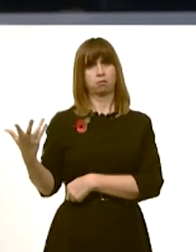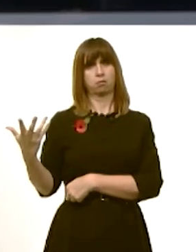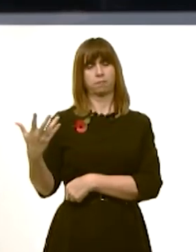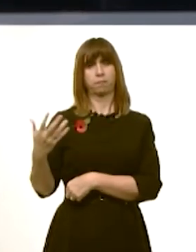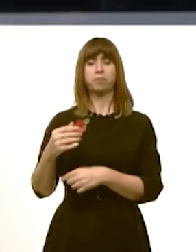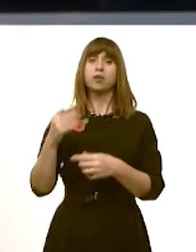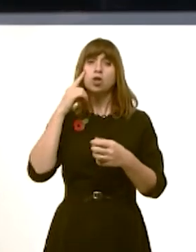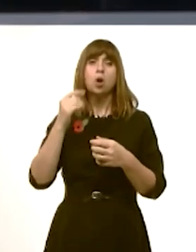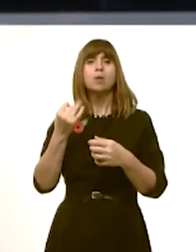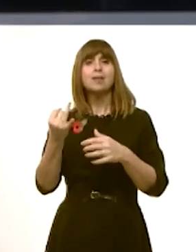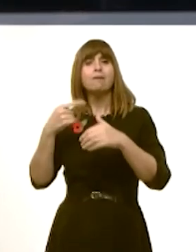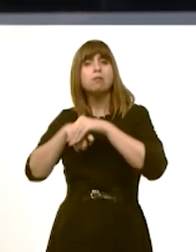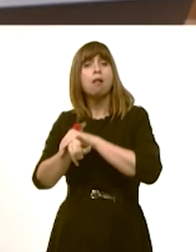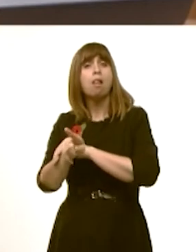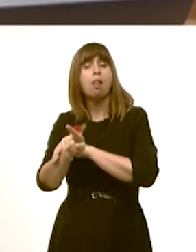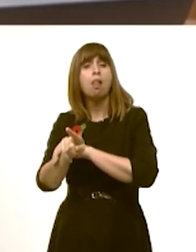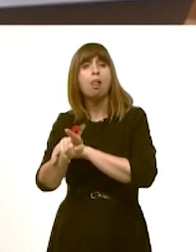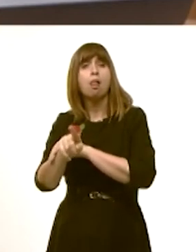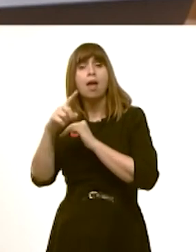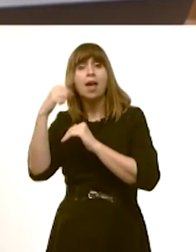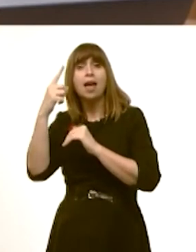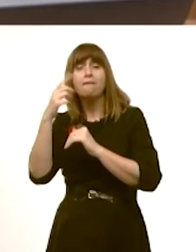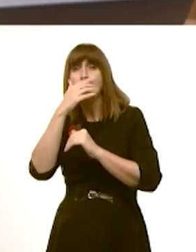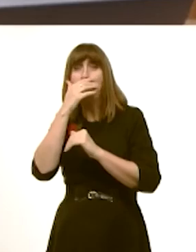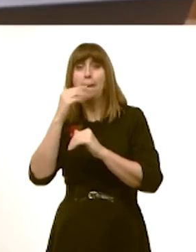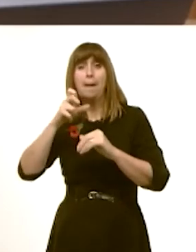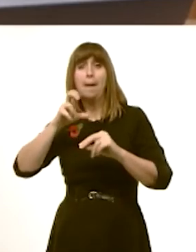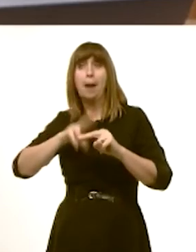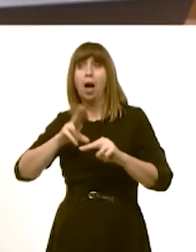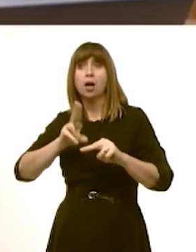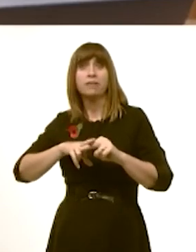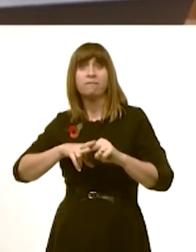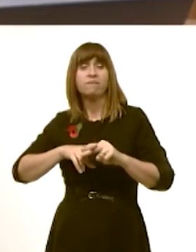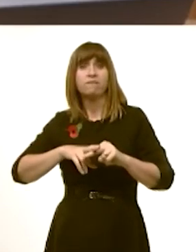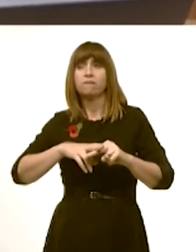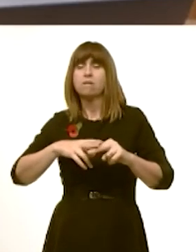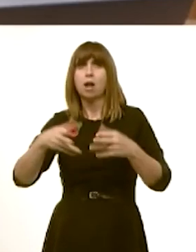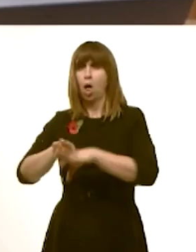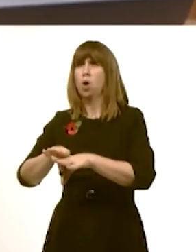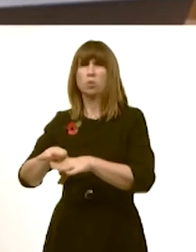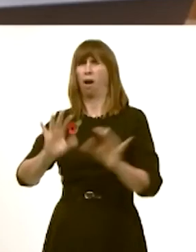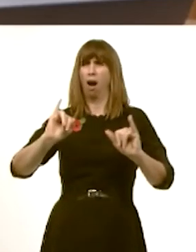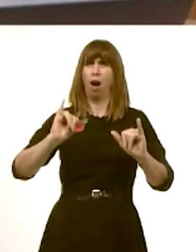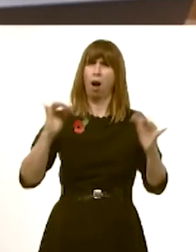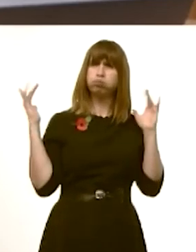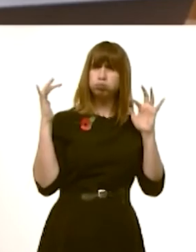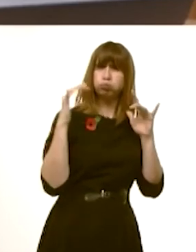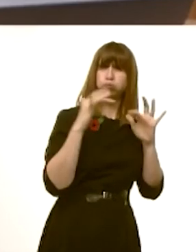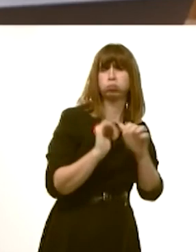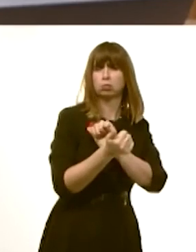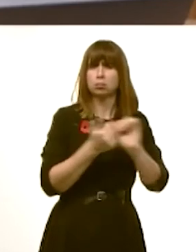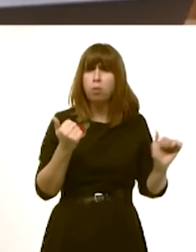arallócauír twnnel pan fydd gÍm fawr yng Nghaerdyddósyín dangos bod yn rhaid cael mwy o rym yng Nghymru dros reilffyrdd Cymru.